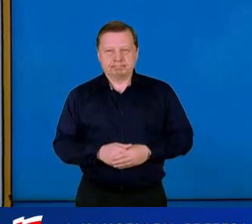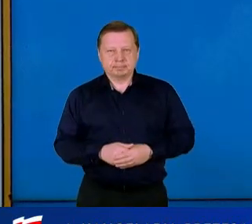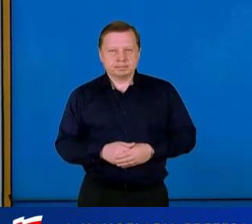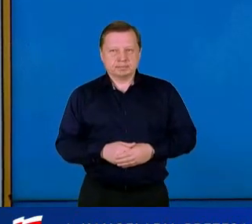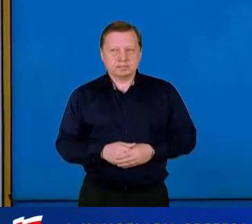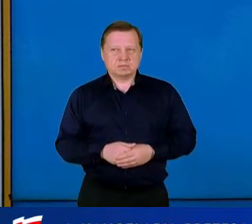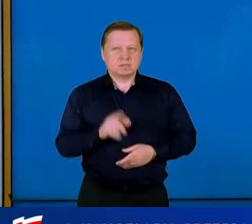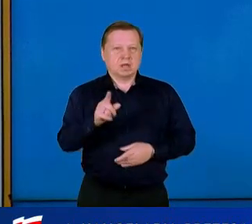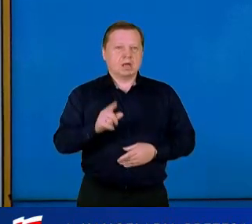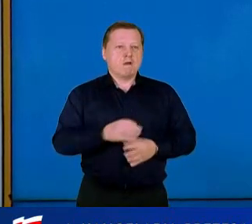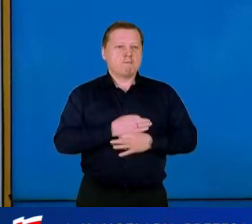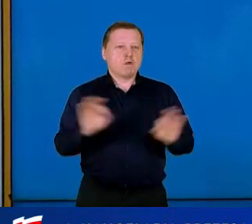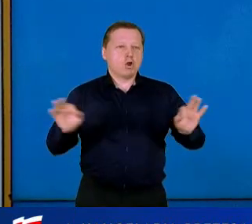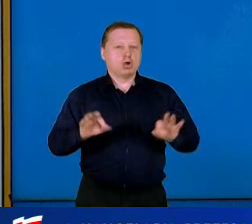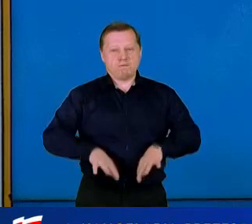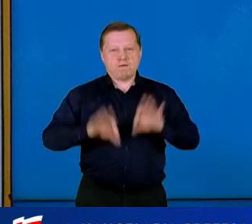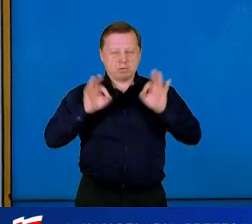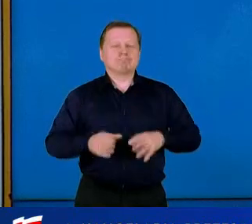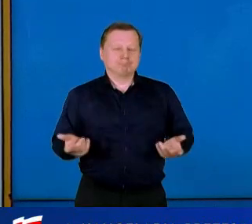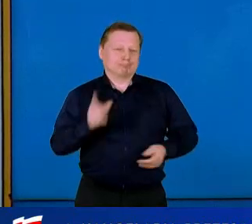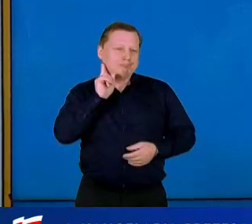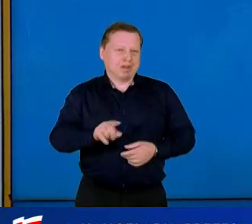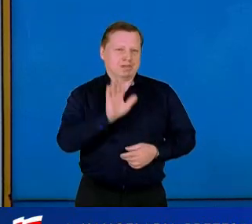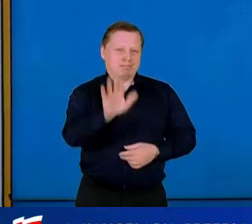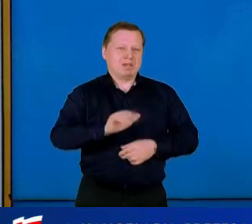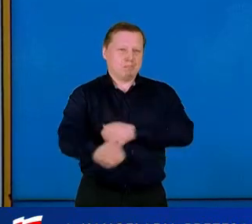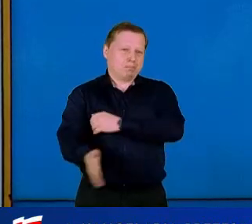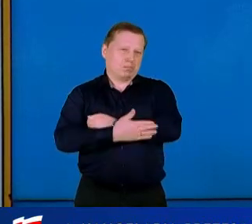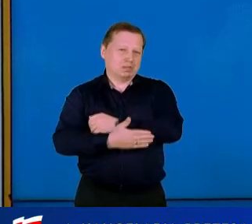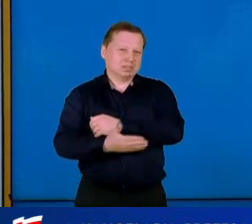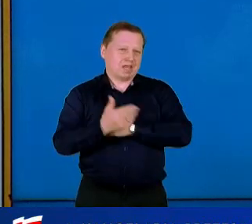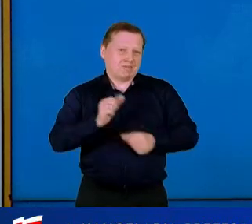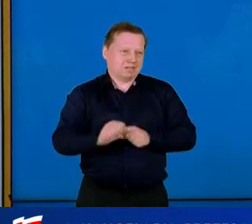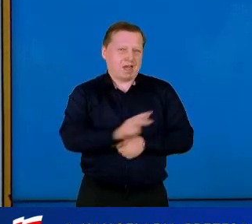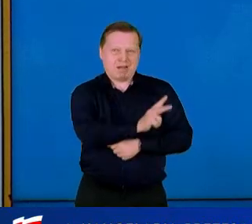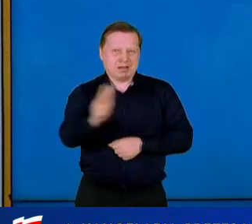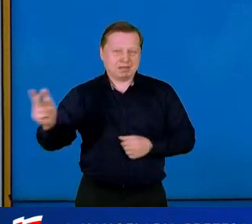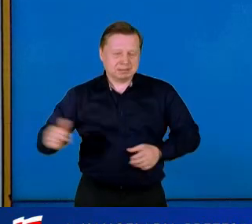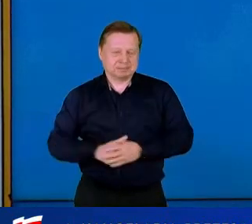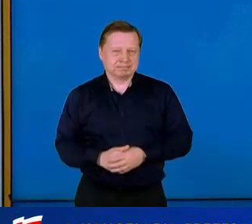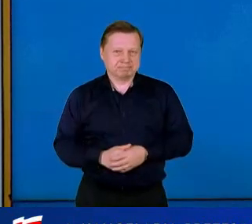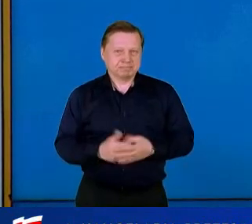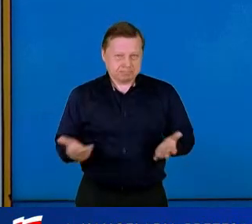wolność wyboru, prawo wyboru jest rzeczywiście kwestią fundamentalną. Ale chyba wszyscy zgodzimy się z tym,